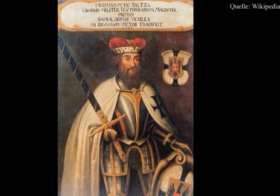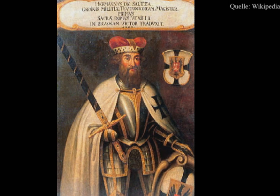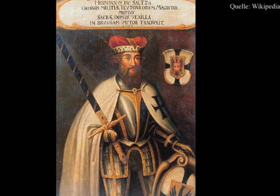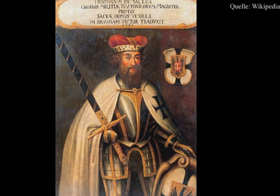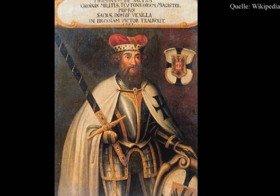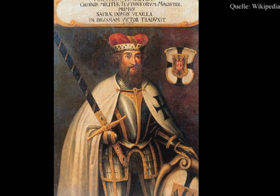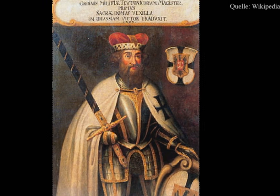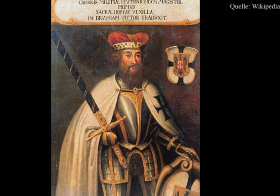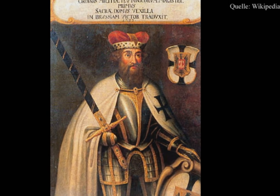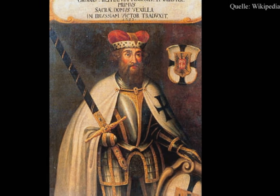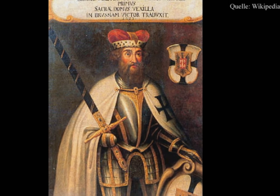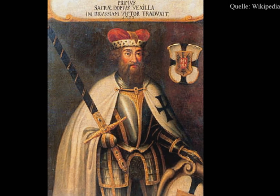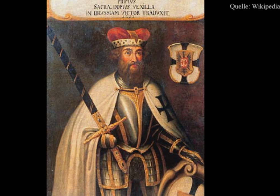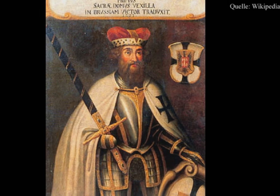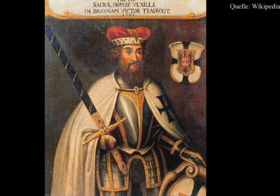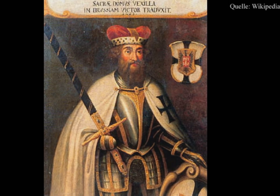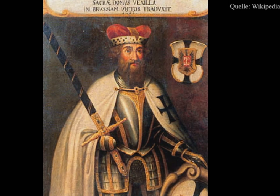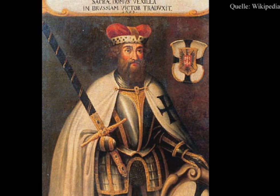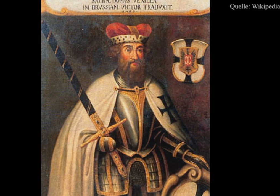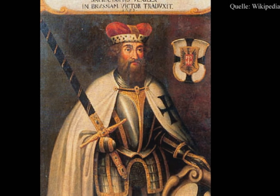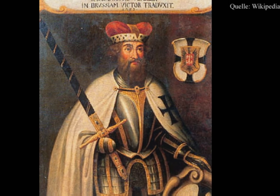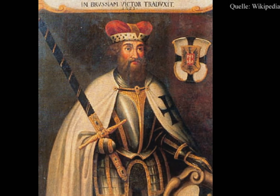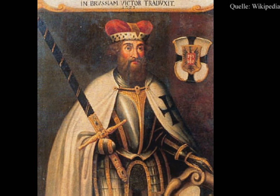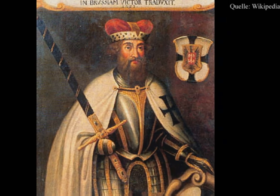* 1162 in Langensalza/Thüringen; † 20. März 1239 in Salerno